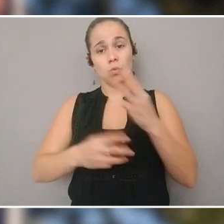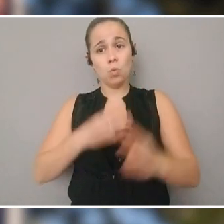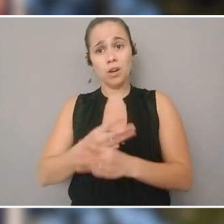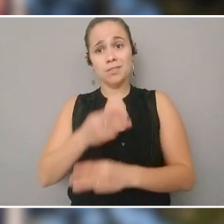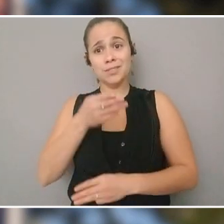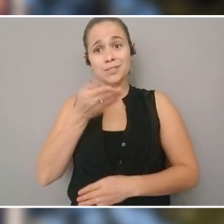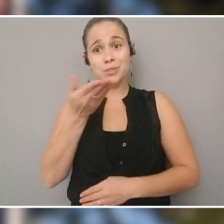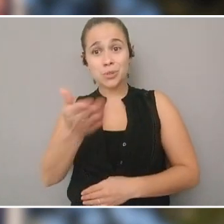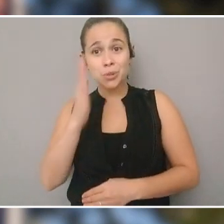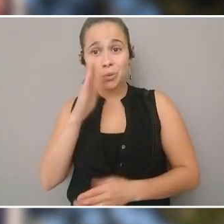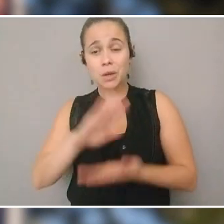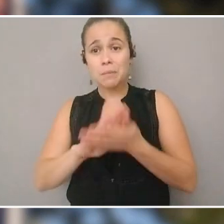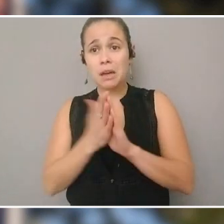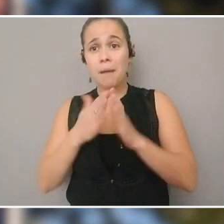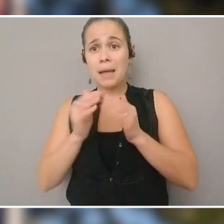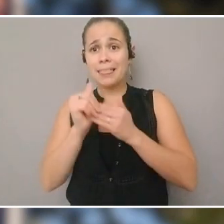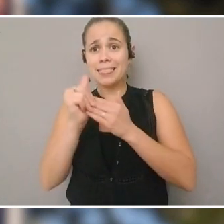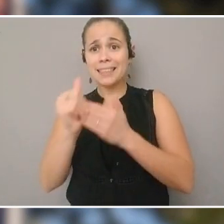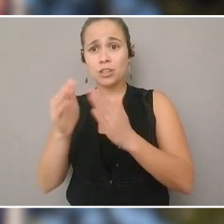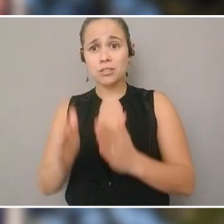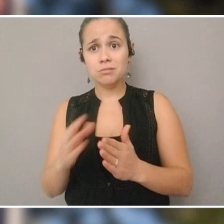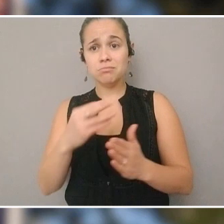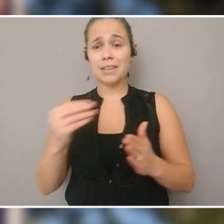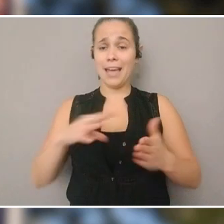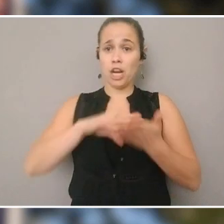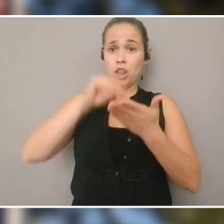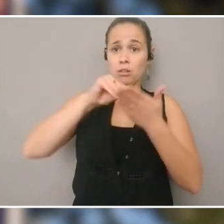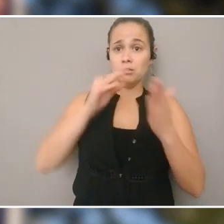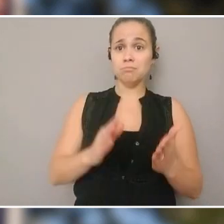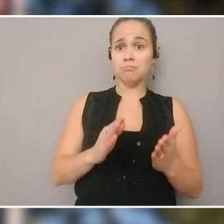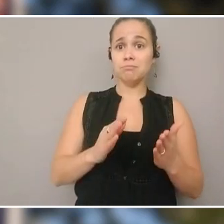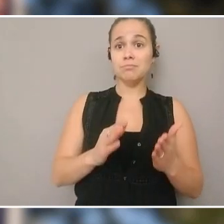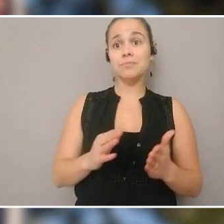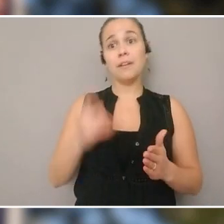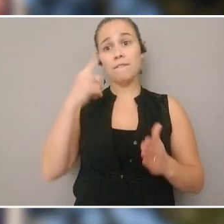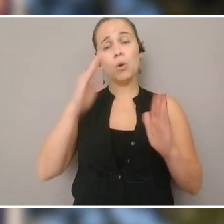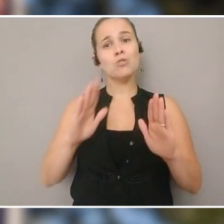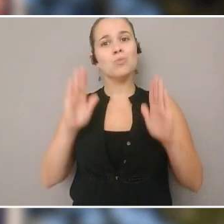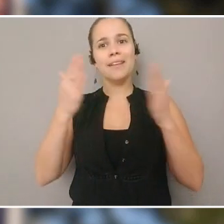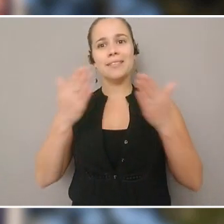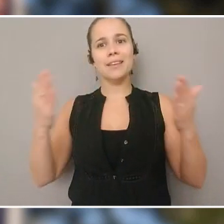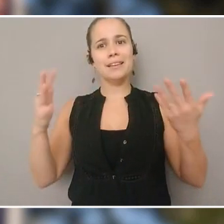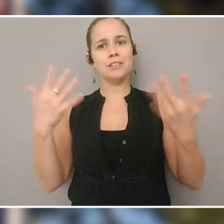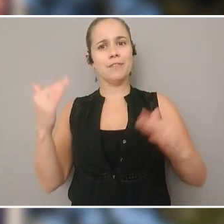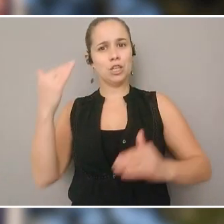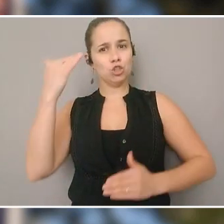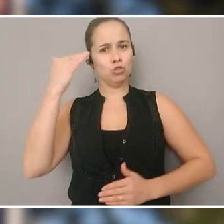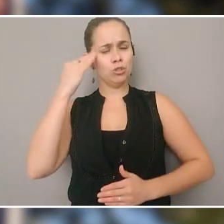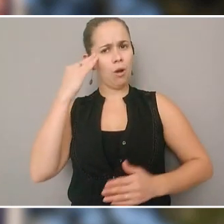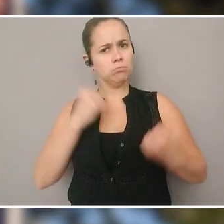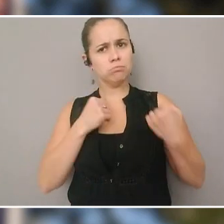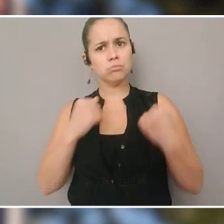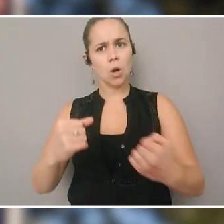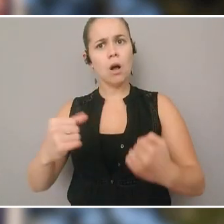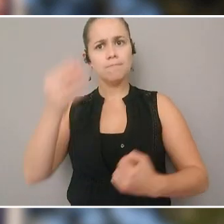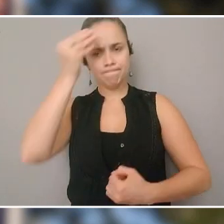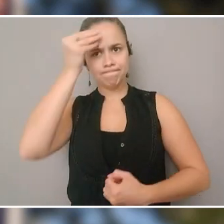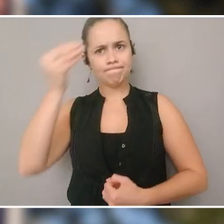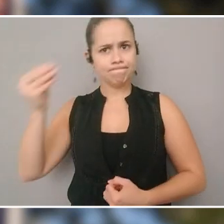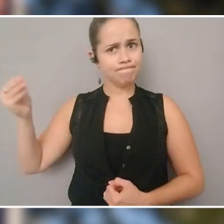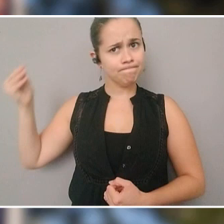aprendiz. Hagan grandes cosas, conoscan con